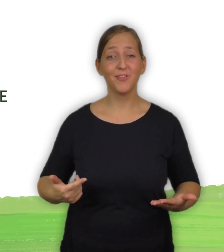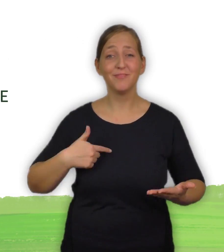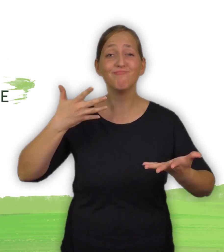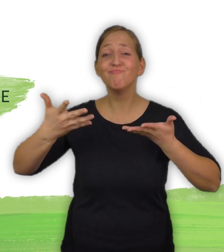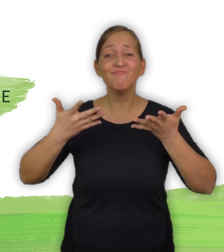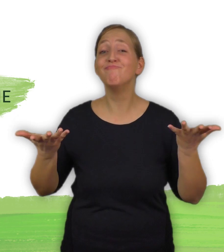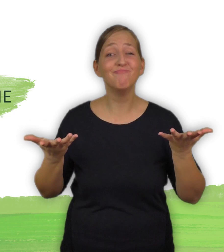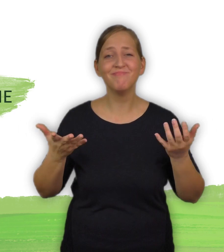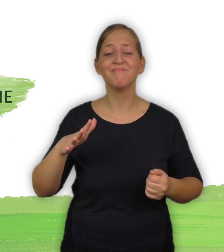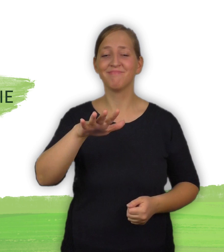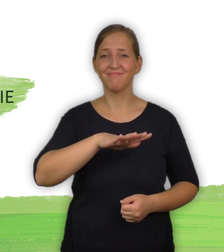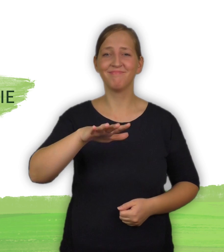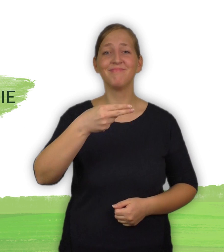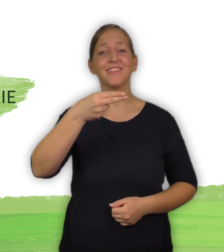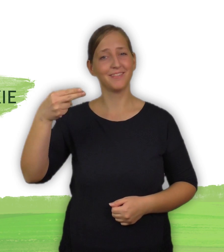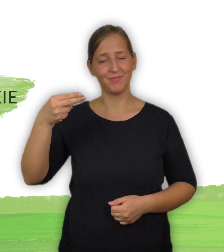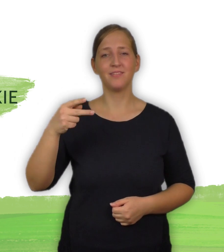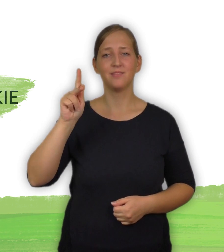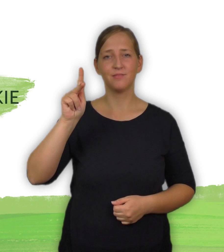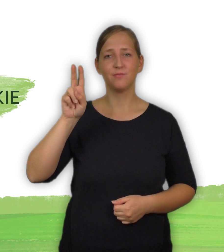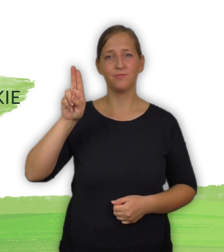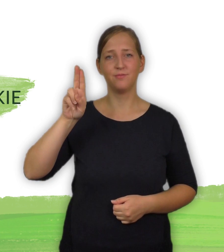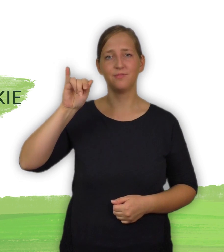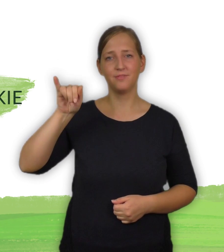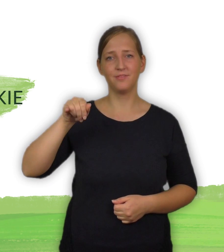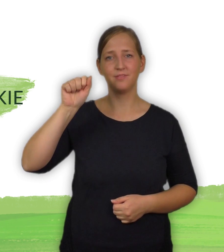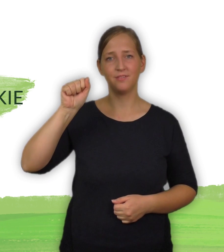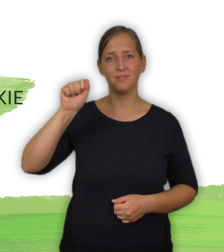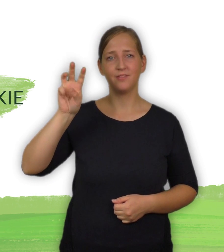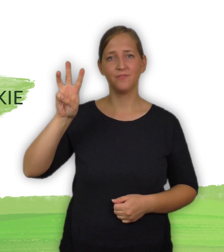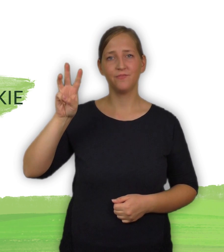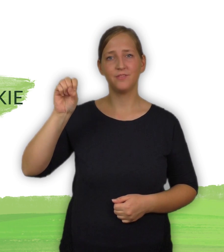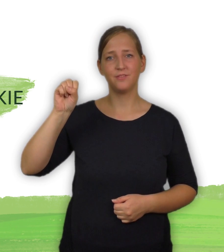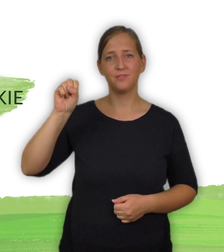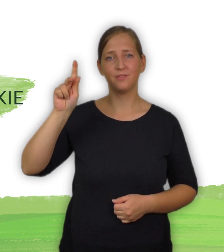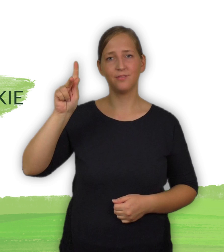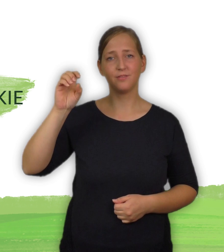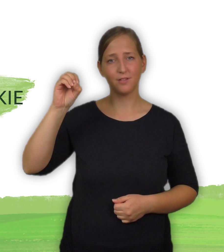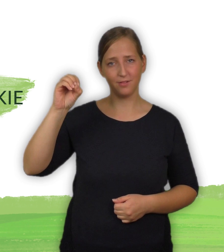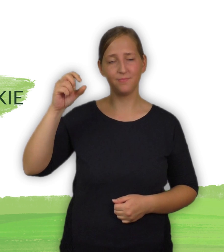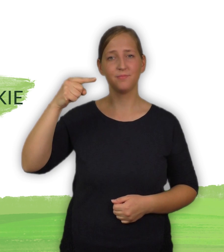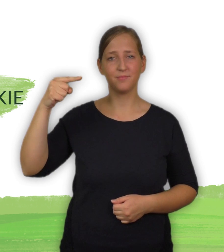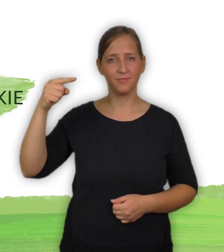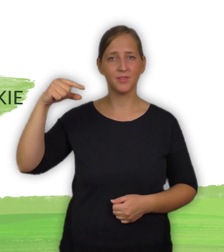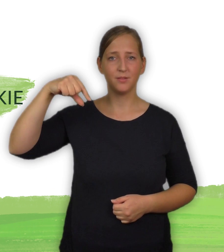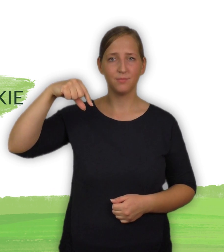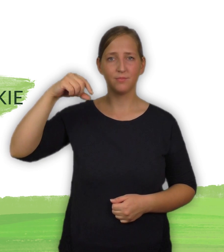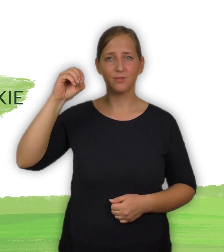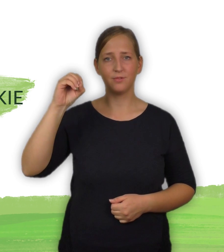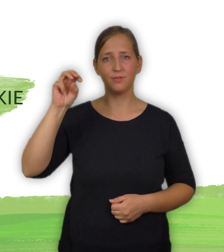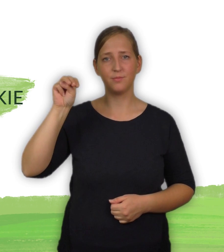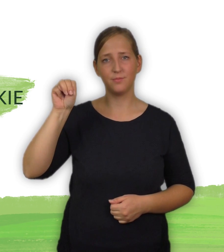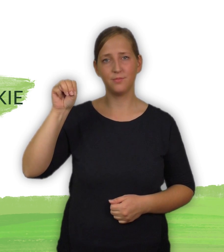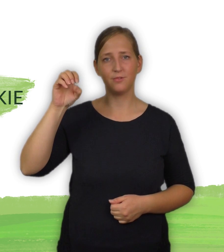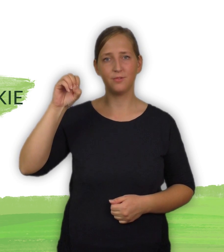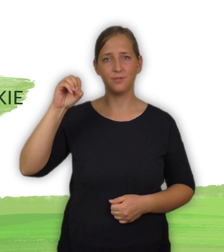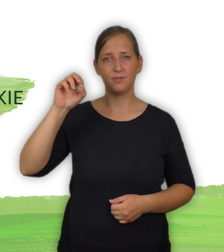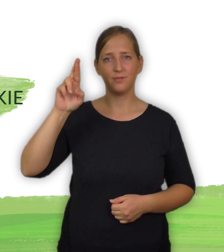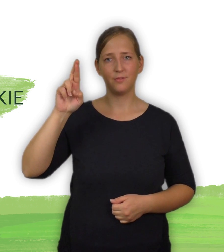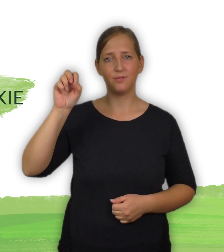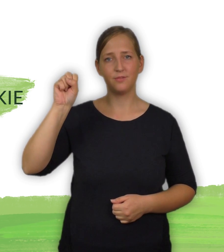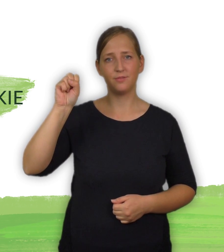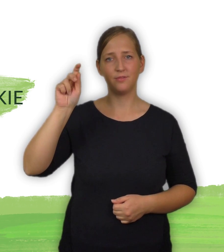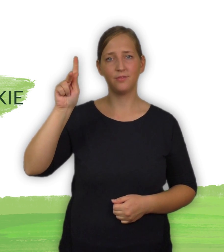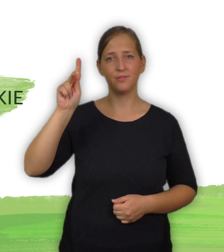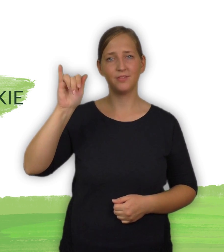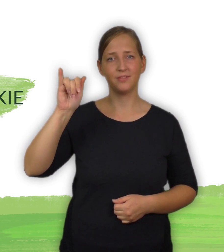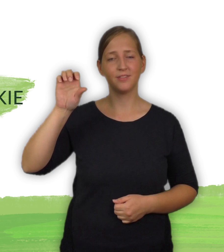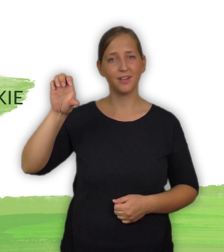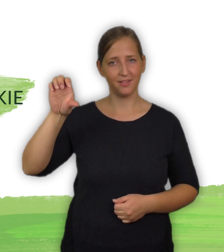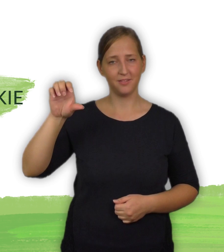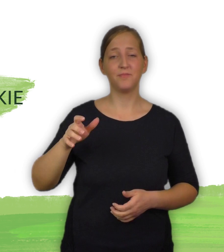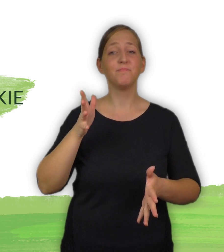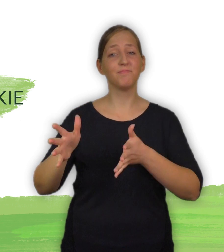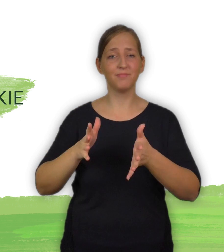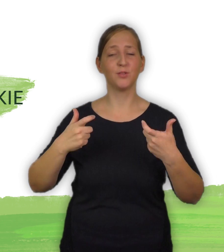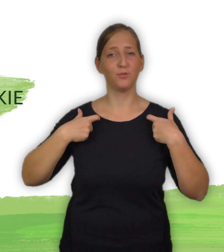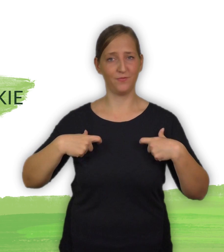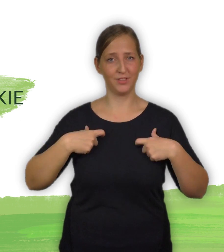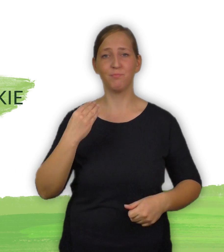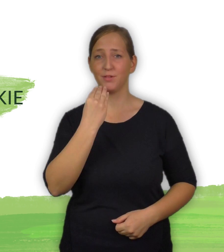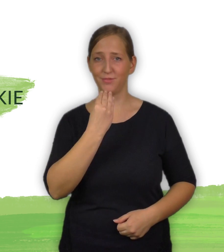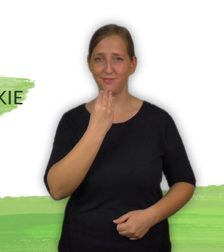Region, o którym mowa w filmie to województwo Kujawsko - Pomorskie.